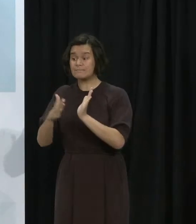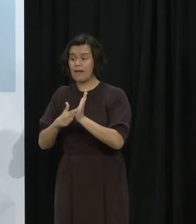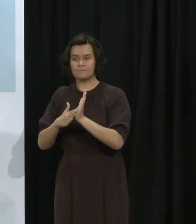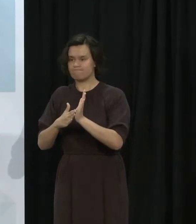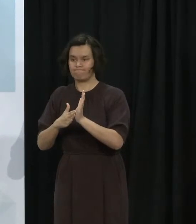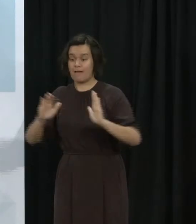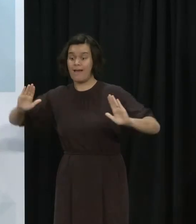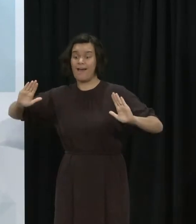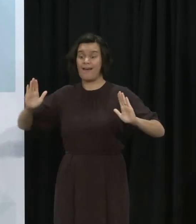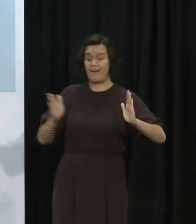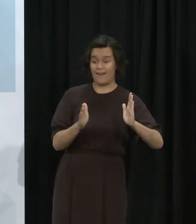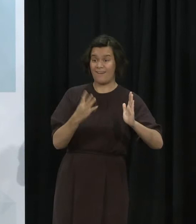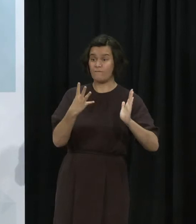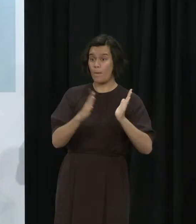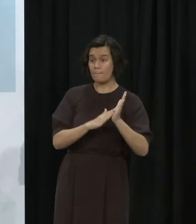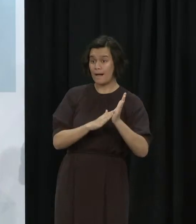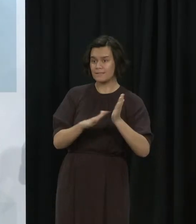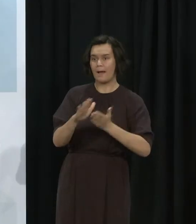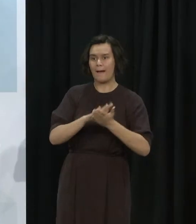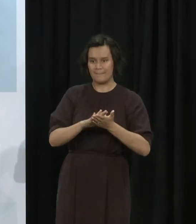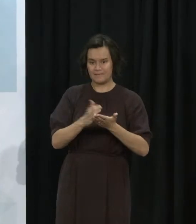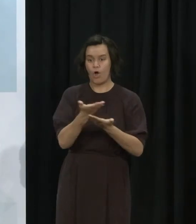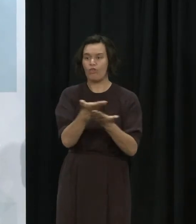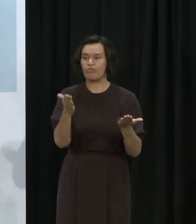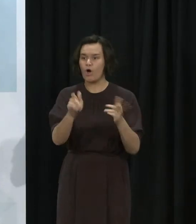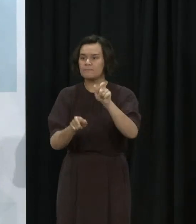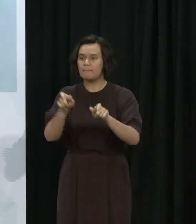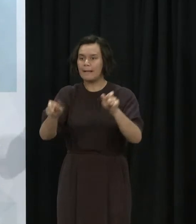ko te hunga uaua ki te toro atu